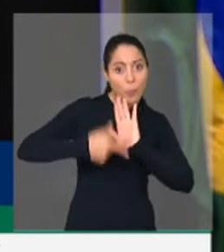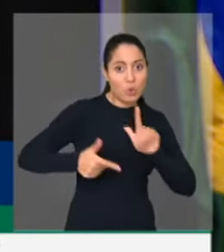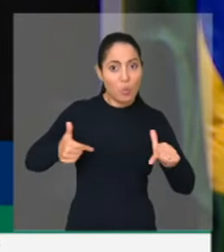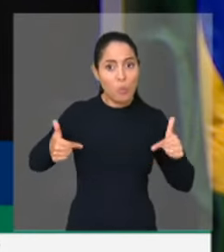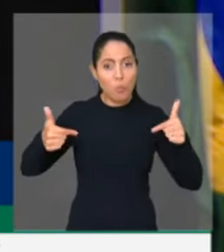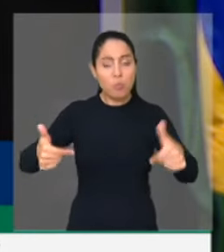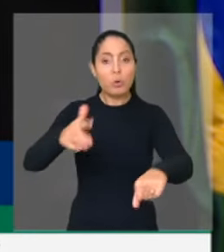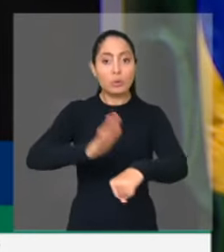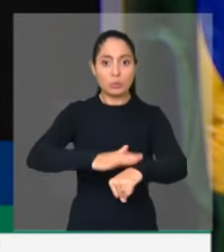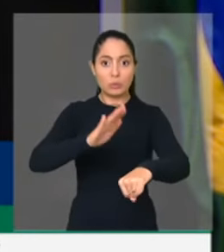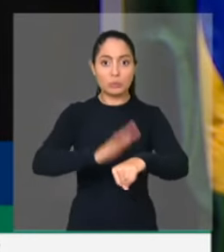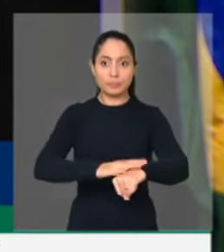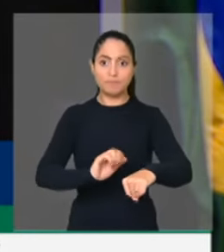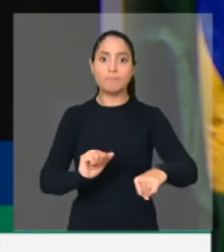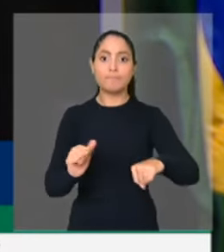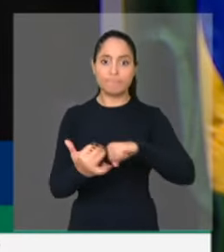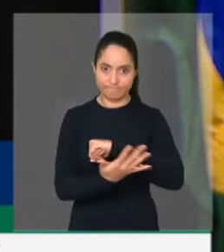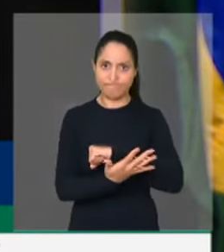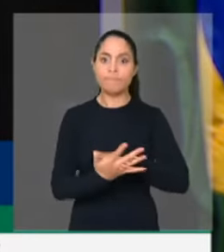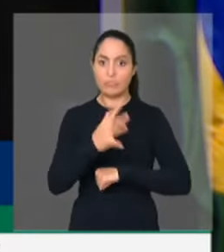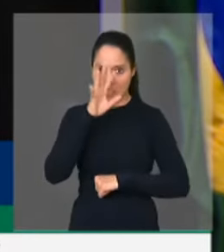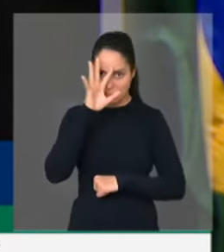CAUSADOS PELA CRISE DO NOVO CORONAVÍRUS. ESSE SENTIDO.... AINDA SOBREVOEI O ART. 3° DA